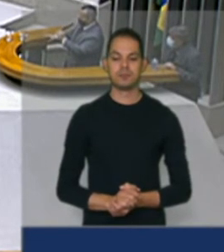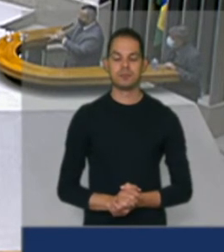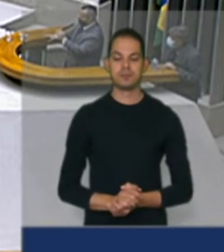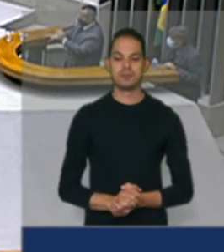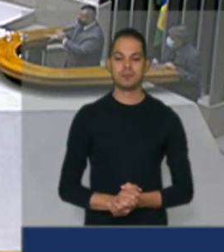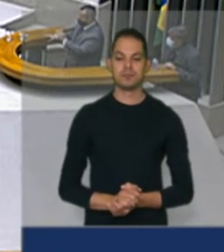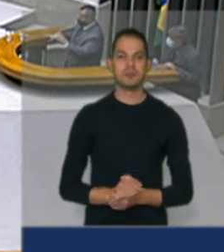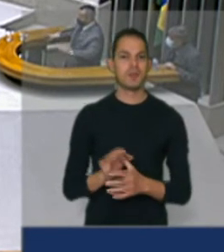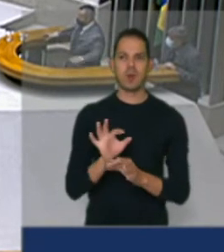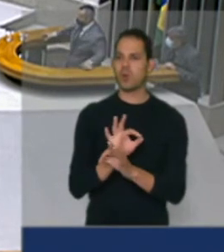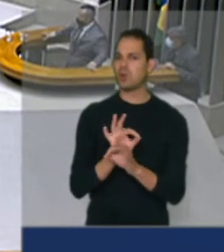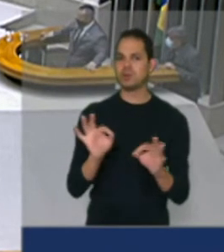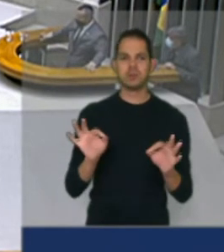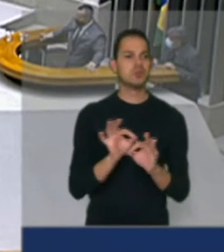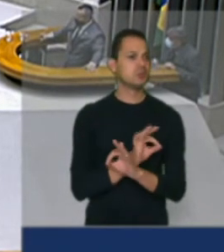ÓTIMO AQUI, SENHOR DEPUTADO, MUITO OBRIGADO. SENHOR